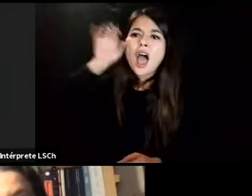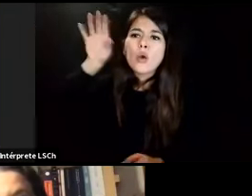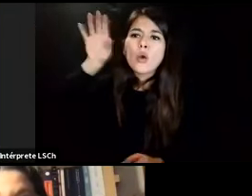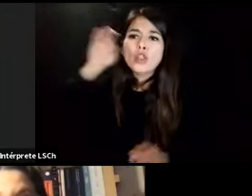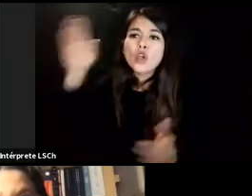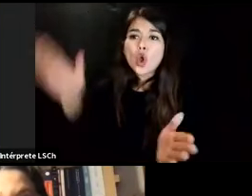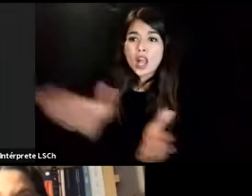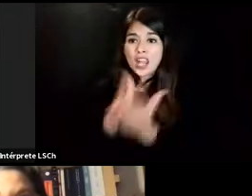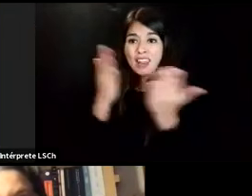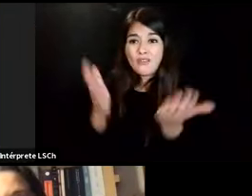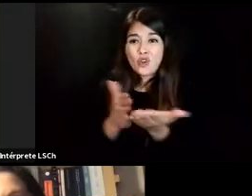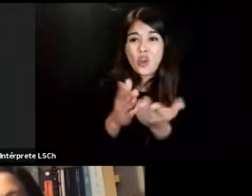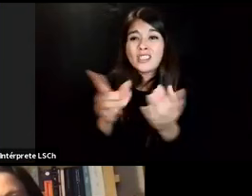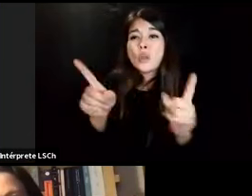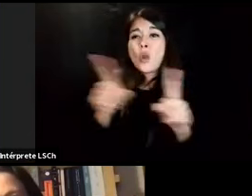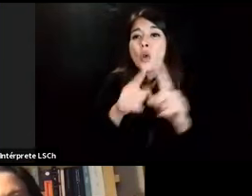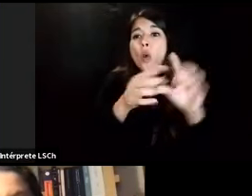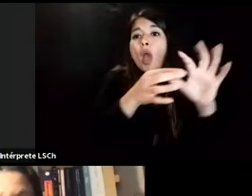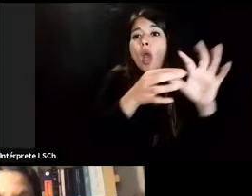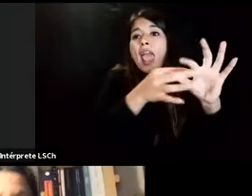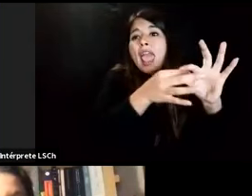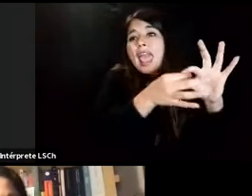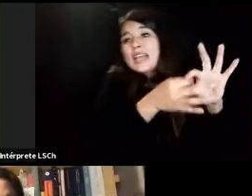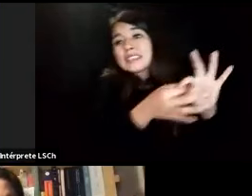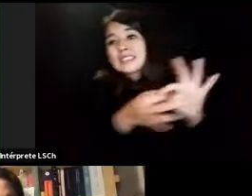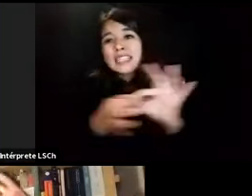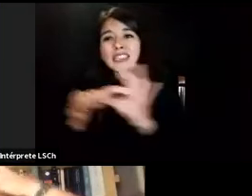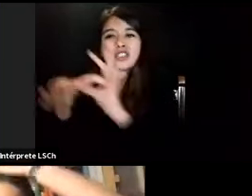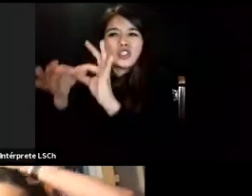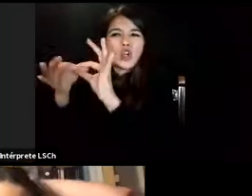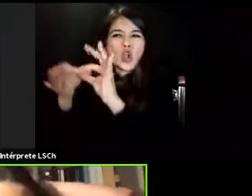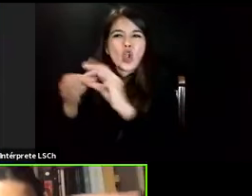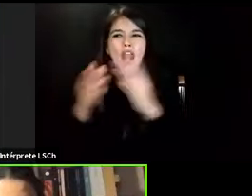puedes unir esas dos preguntas por favor